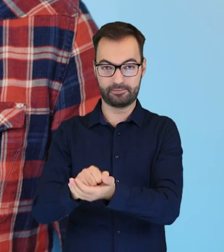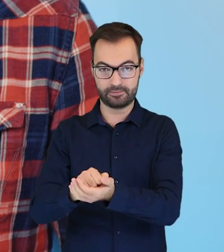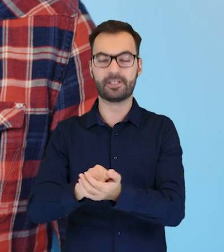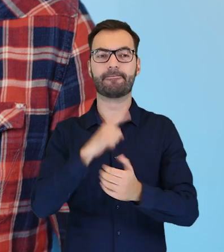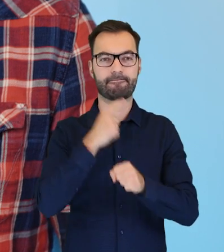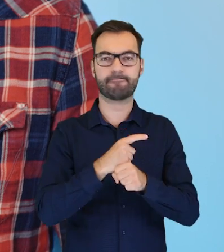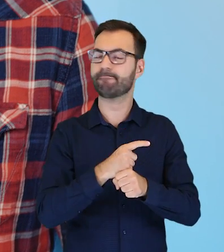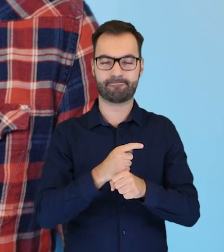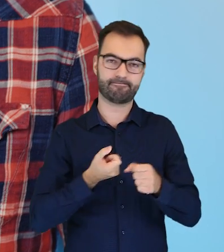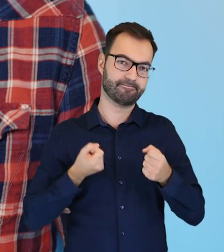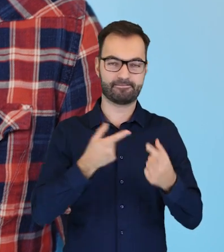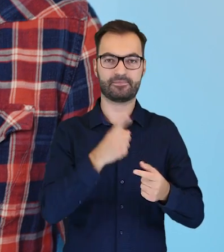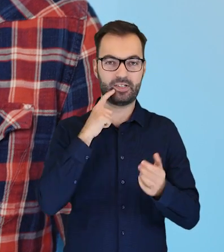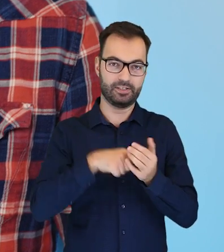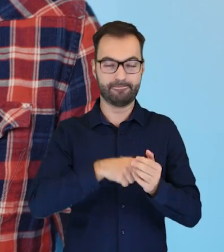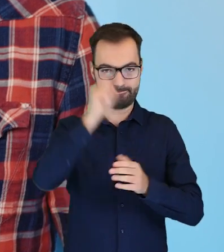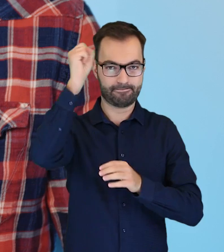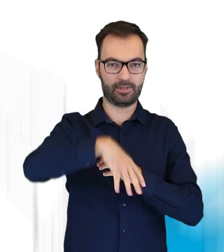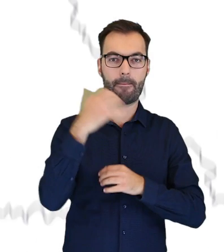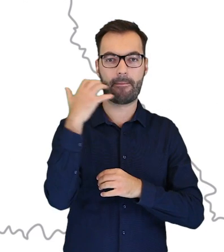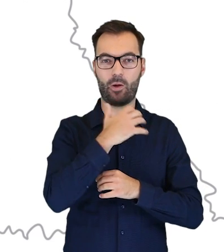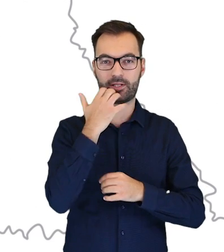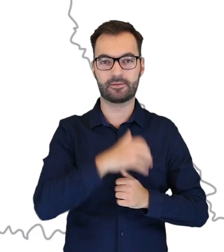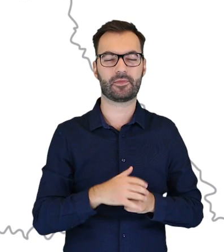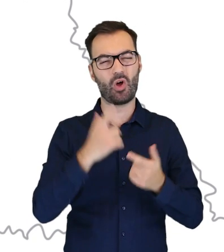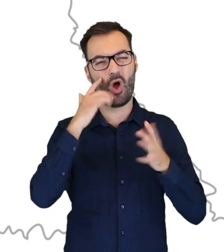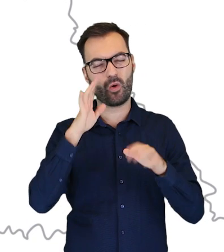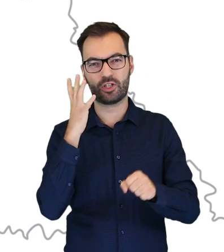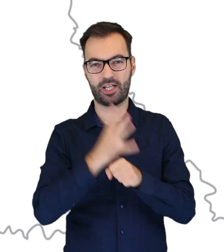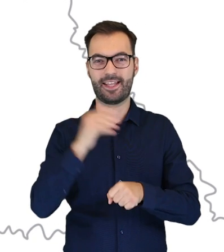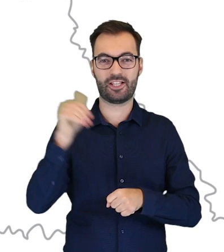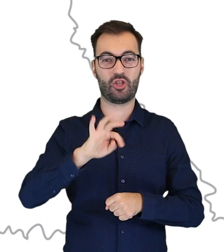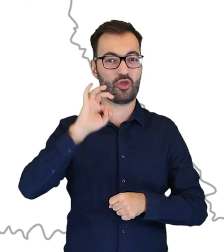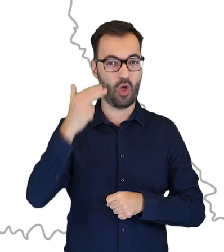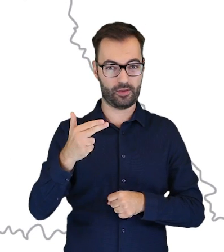i zdecydowali się jej pozbyć właśnie w taki sposób. Jest to około 40 tysięcy ton,